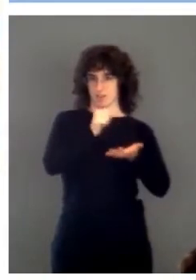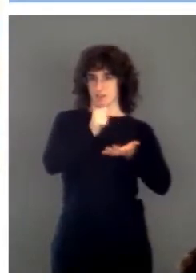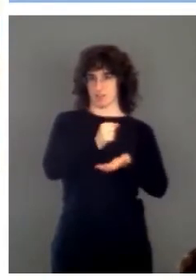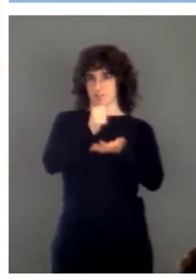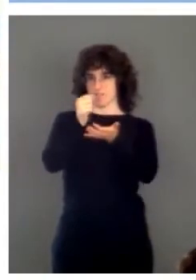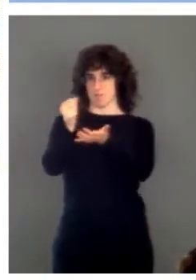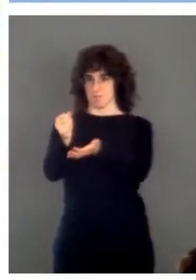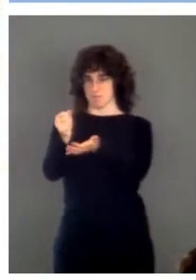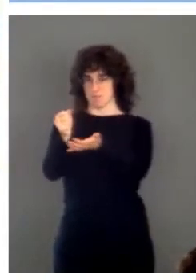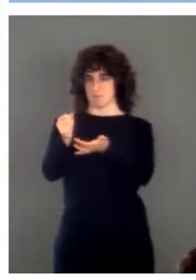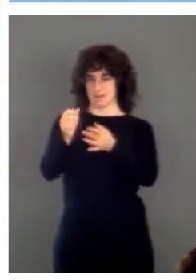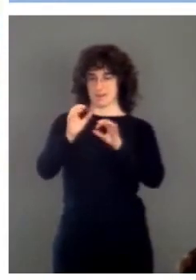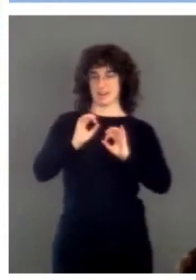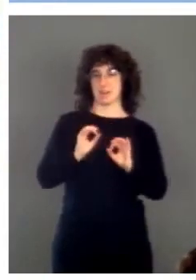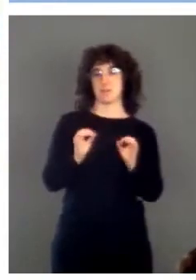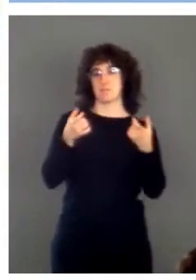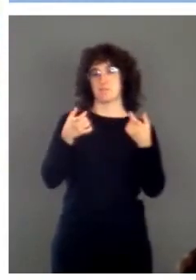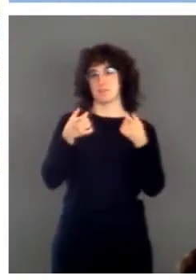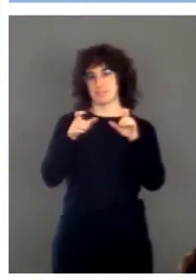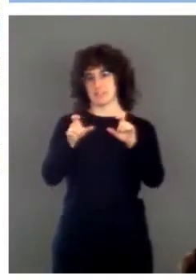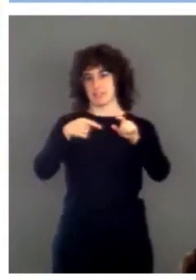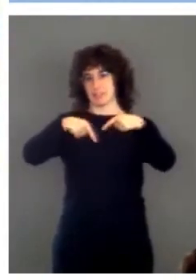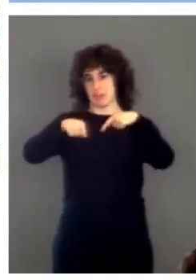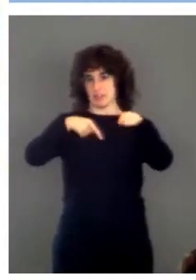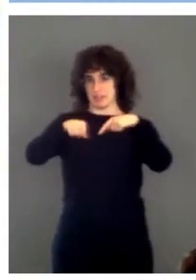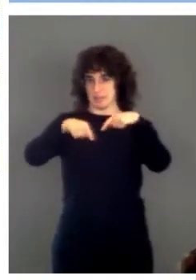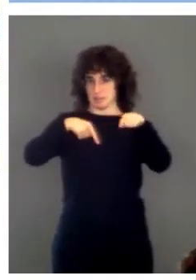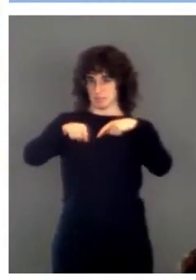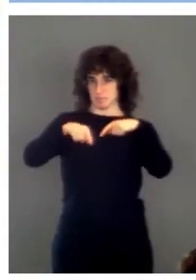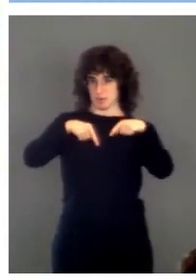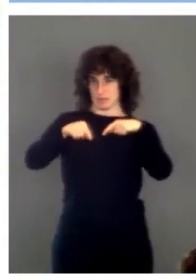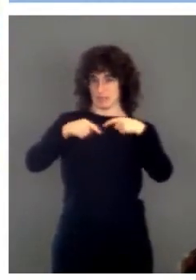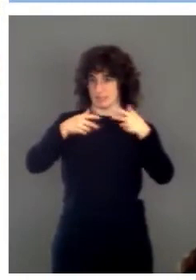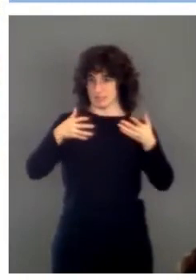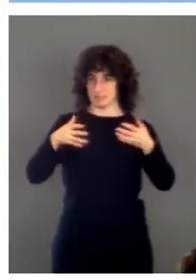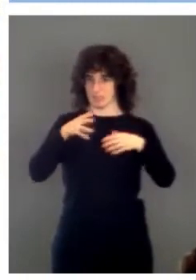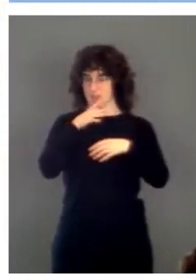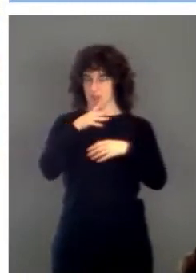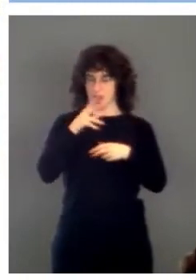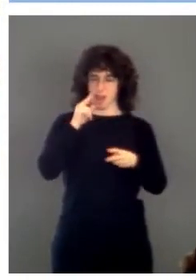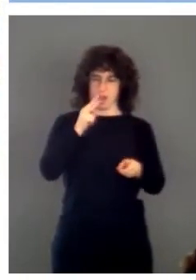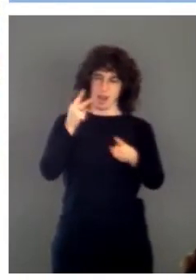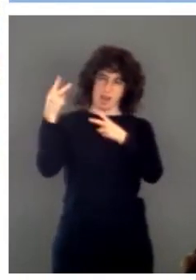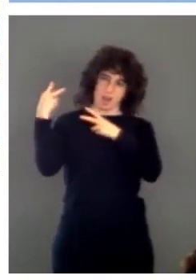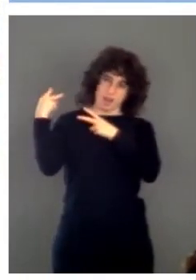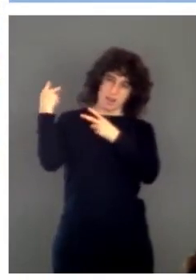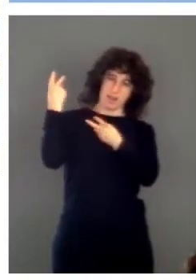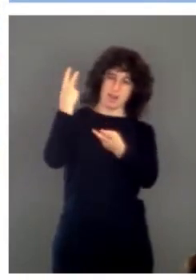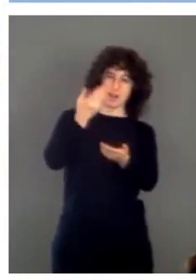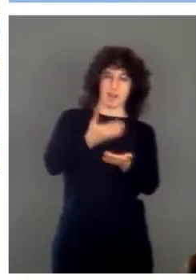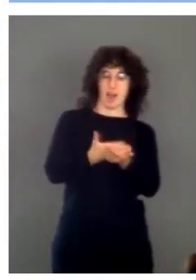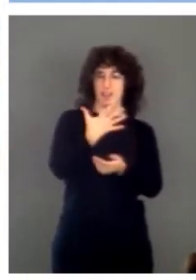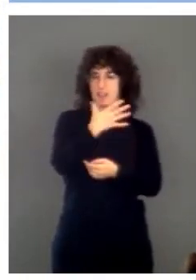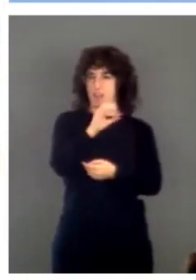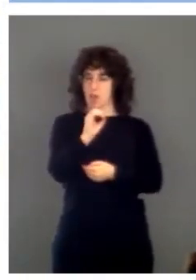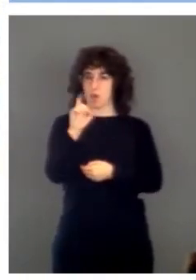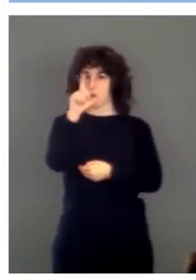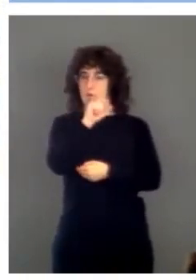Sector del transporte y vamos a ver pasar delante de nuestros ojos 50 años de Trayectoria de servicio y de compromiso Con la empresa con el sector